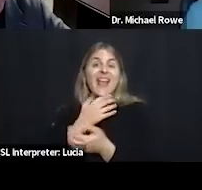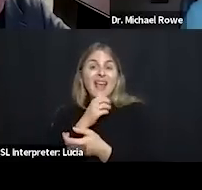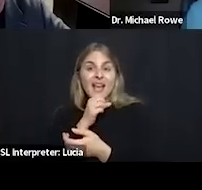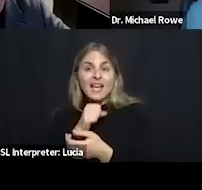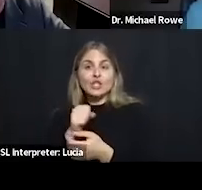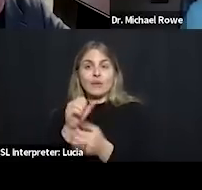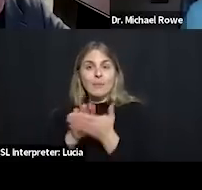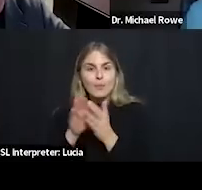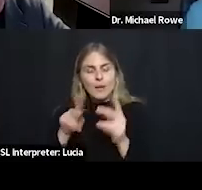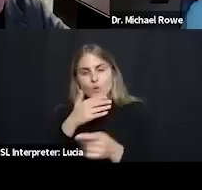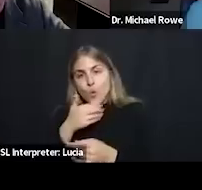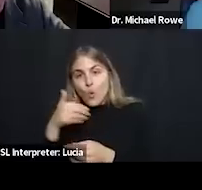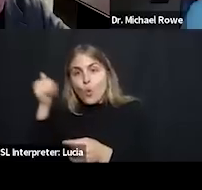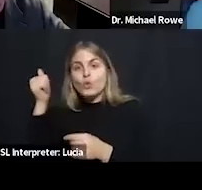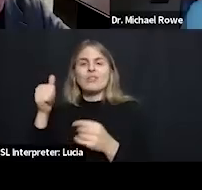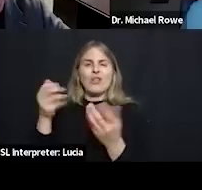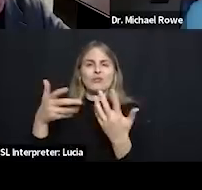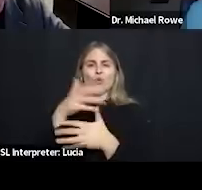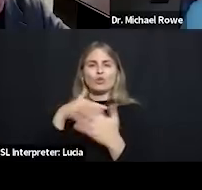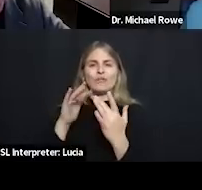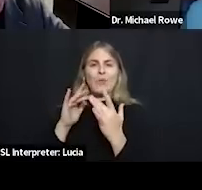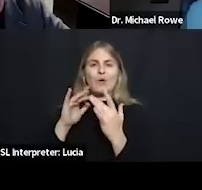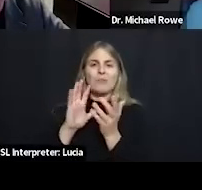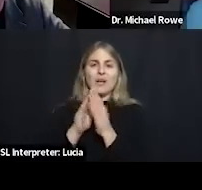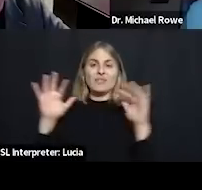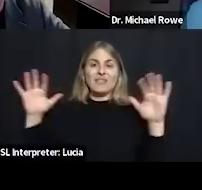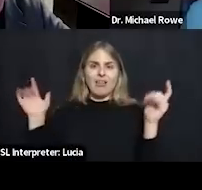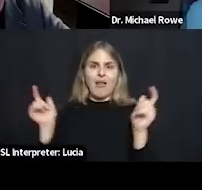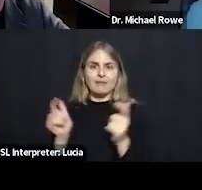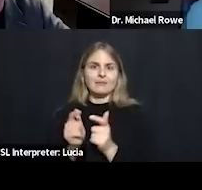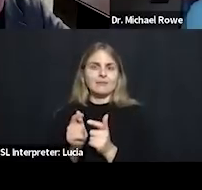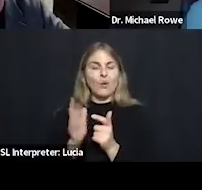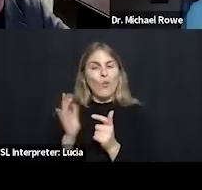es inevitable que sus redes sociales se vuelvan más pequeñas debido a la muerte u otras razones.